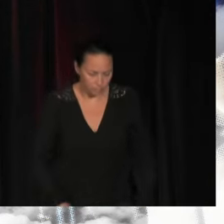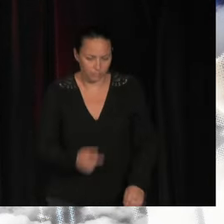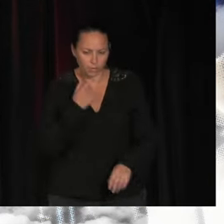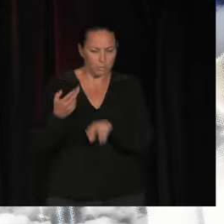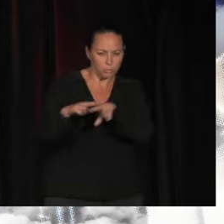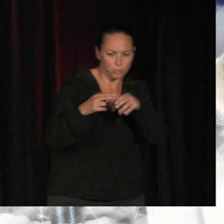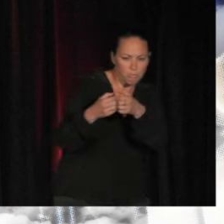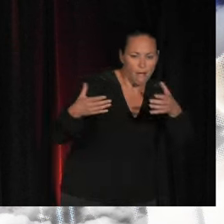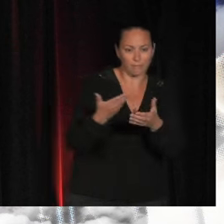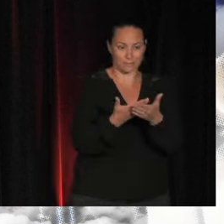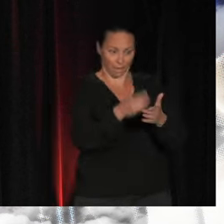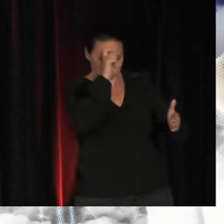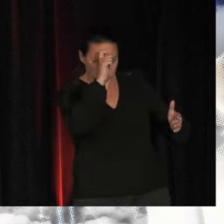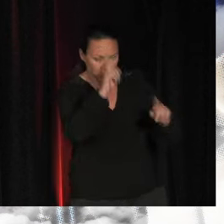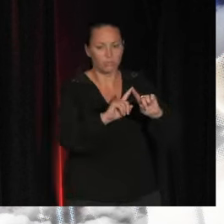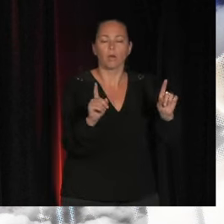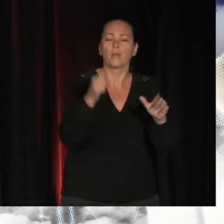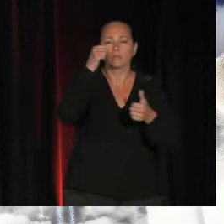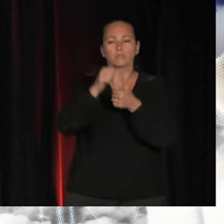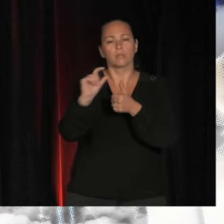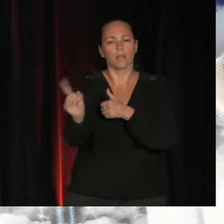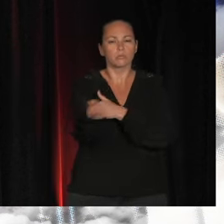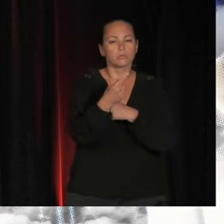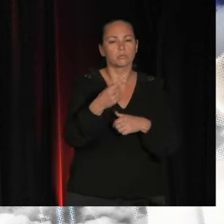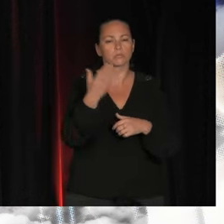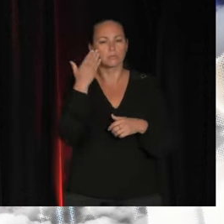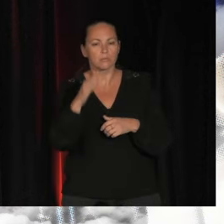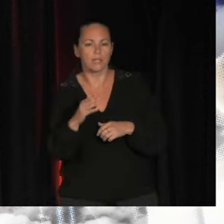Et ce dont on se souvient toutes et tous, c'est le fameux Play of the Game,